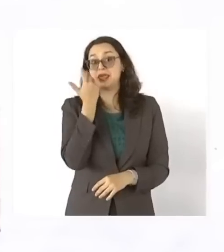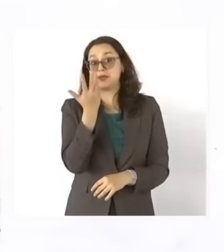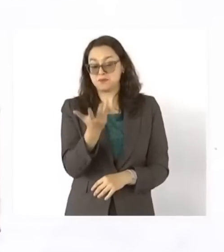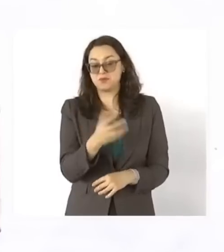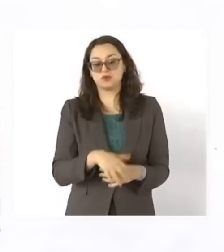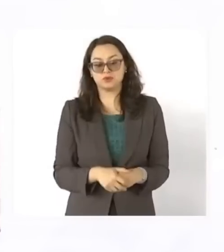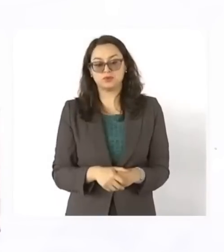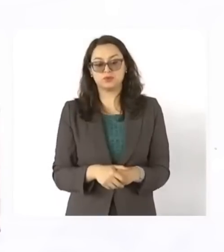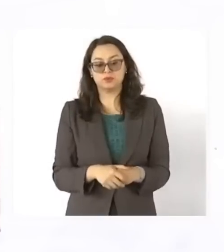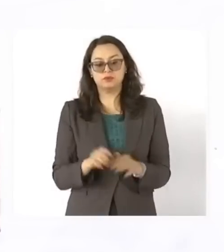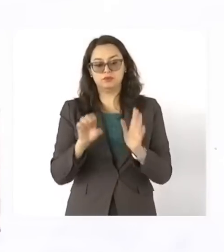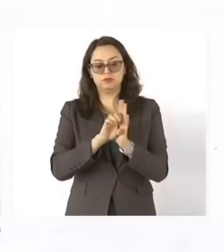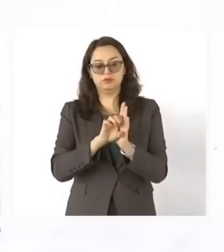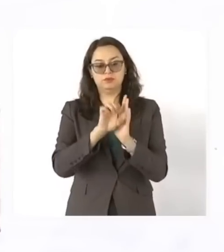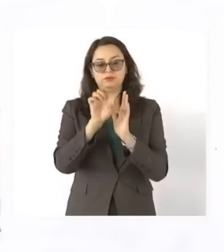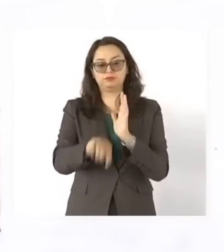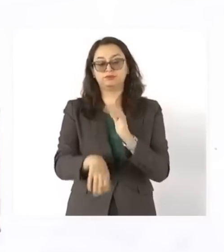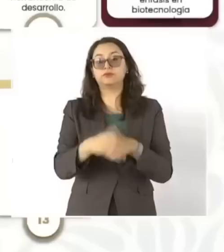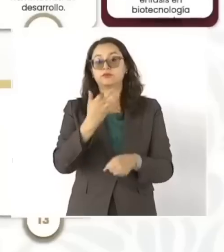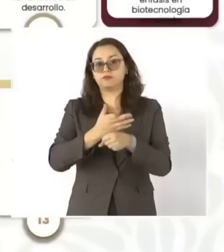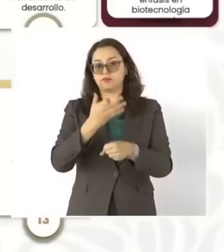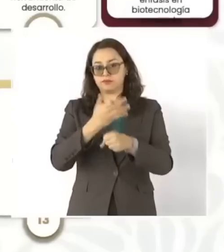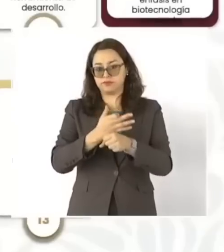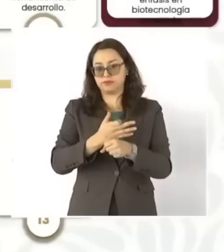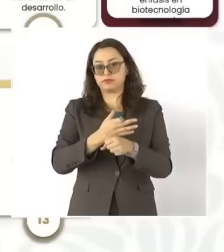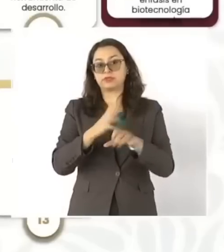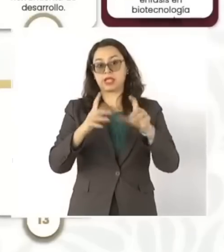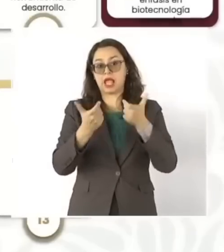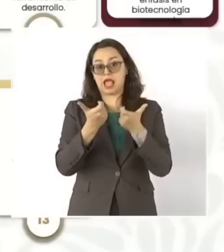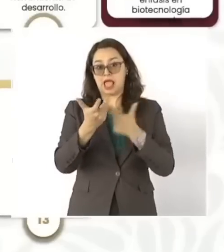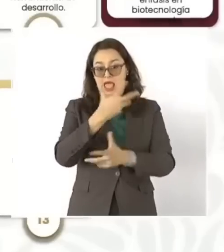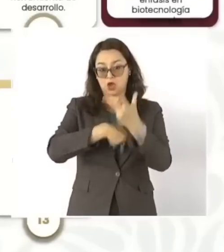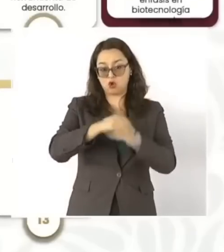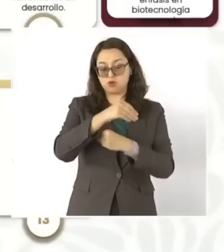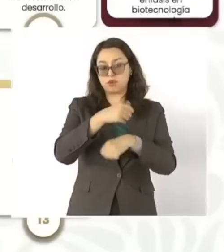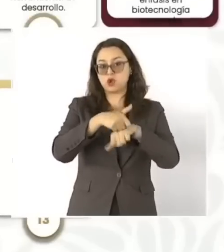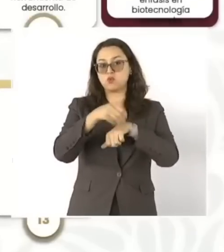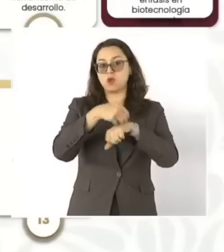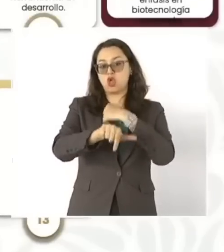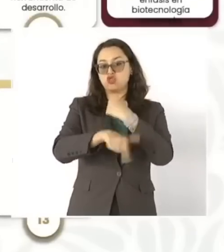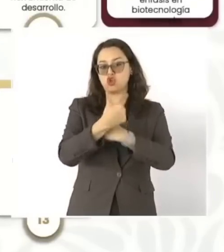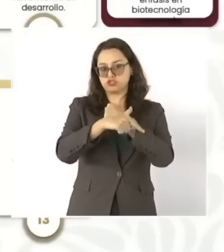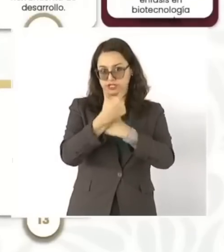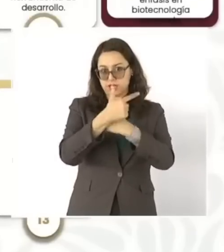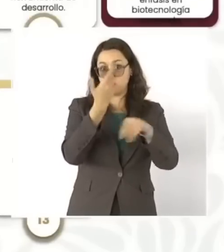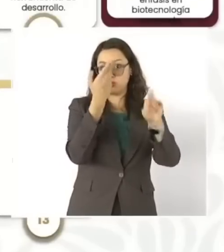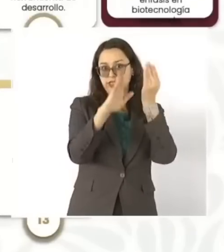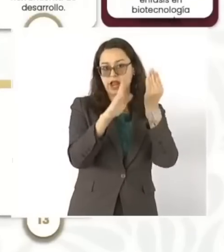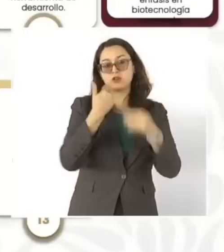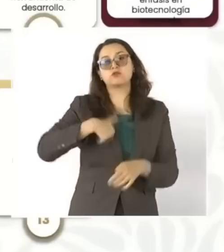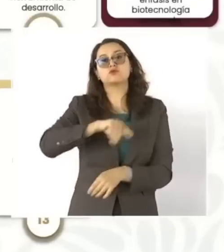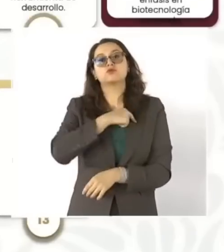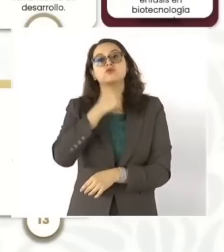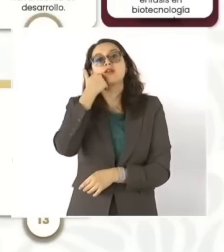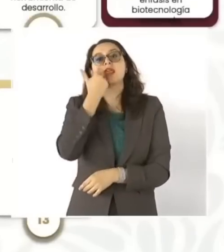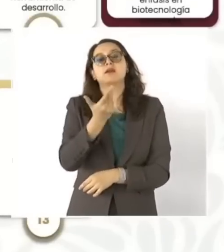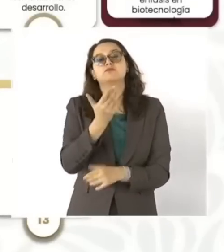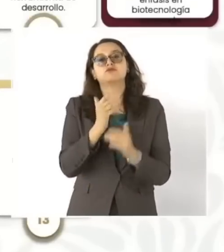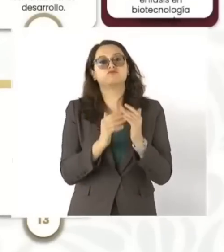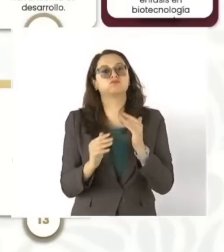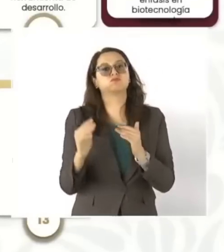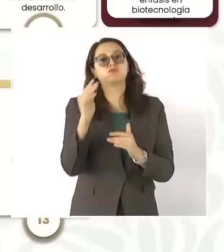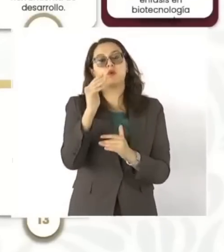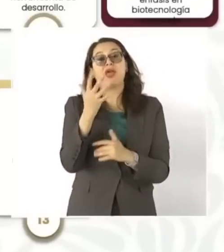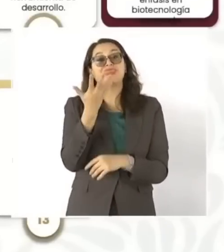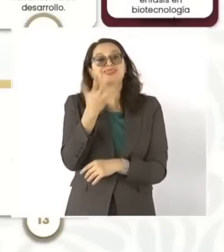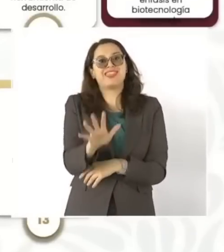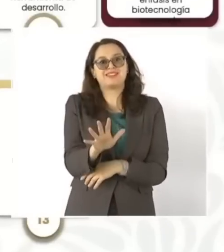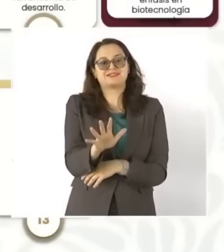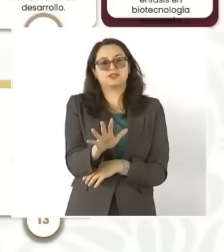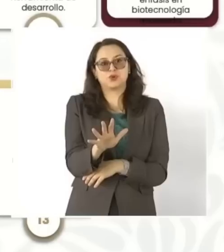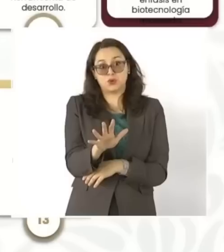ser la economía do en el mundo a ser la décima economía mundial de ese tamaño Nuestro objetivo